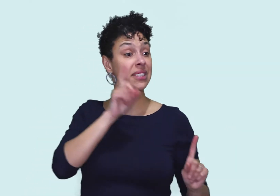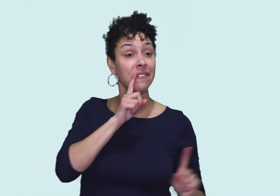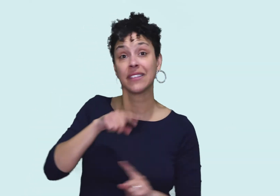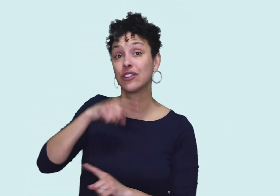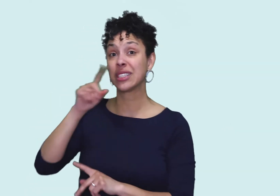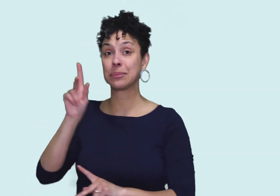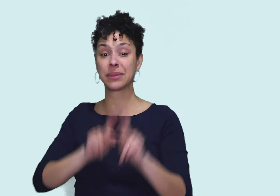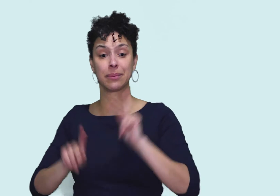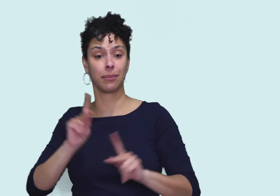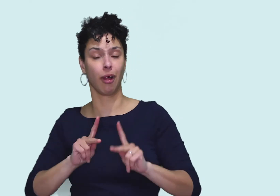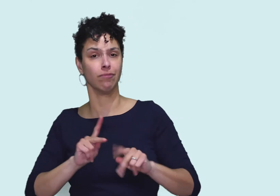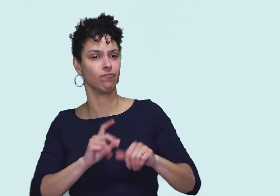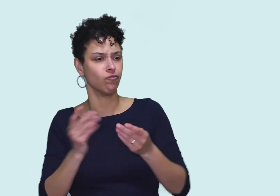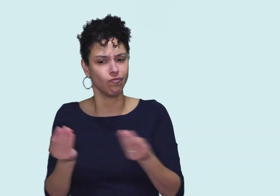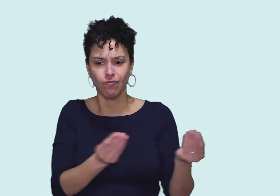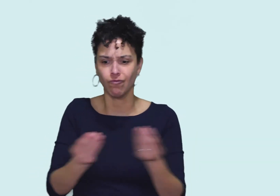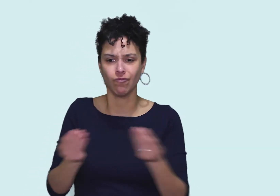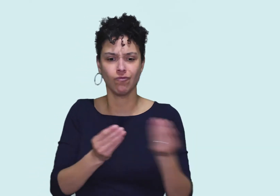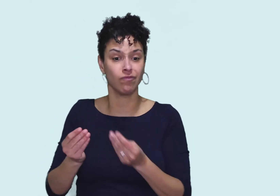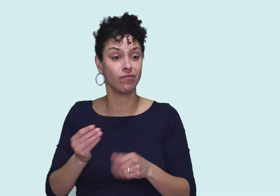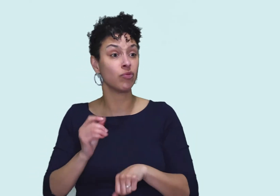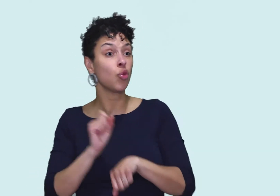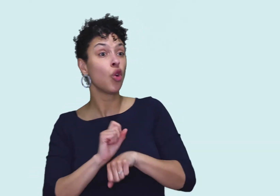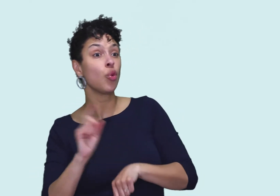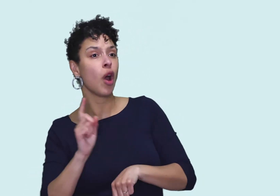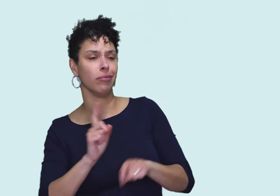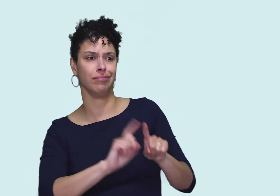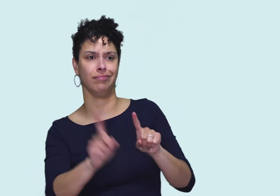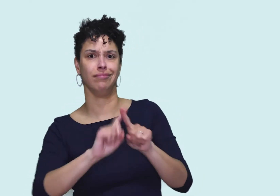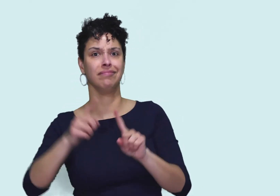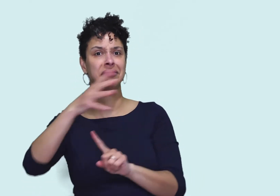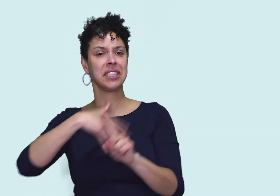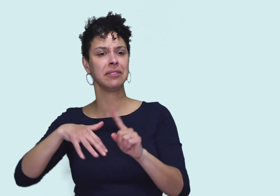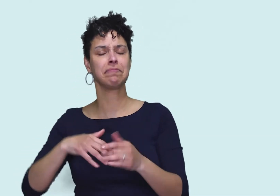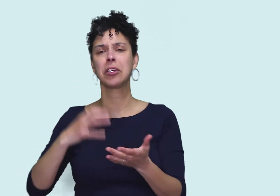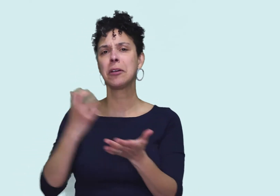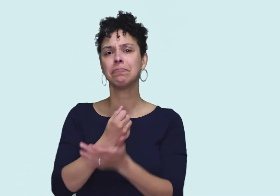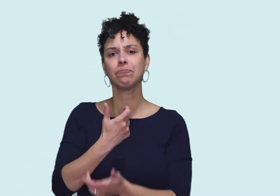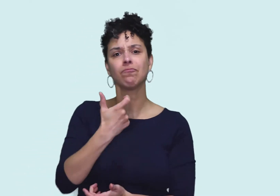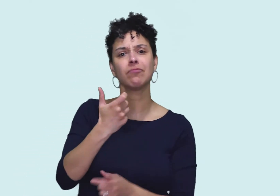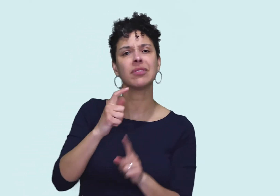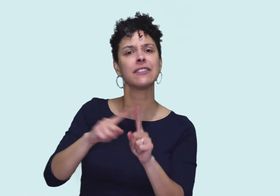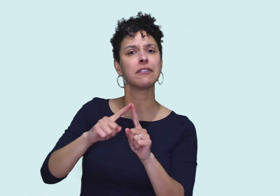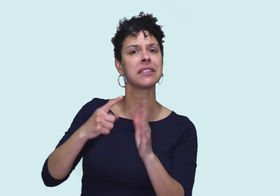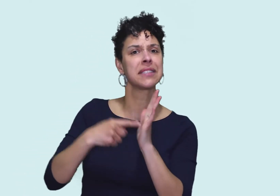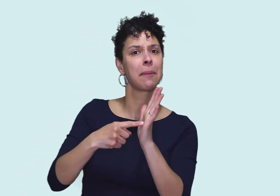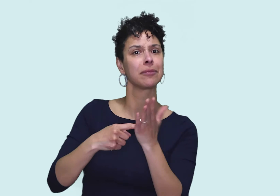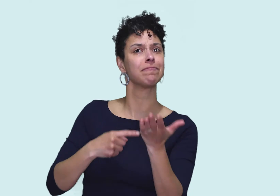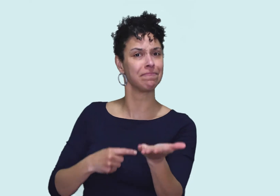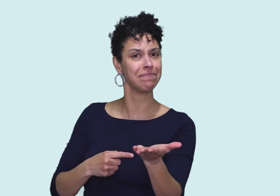el facilitar de manera eficaz la comunicación entre las personas sordas y oyentes en una variedad de entornos.